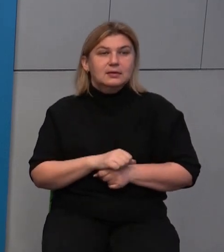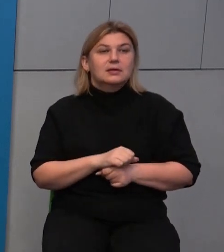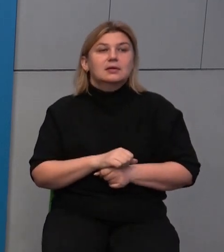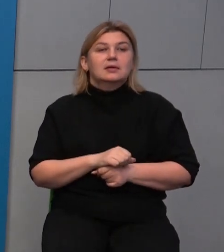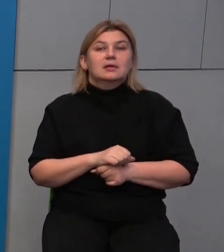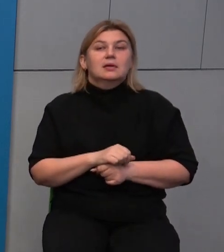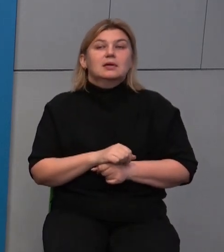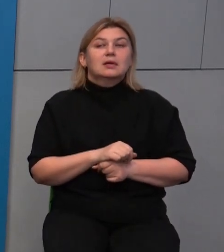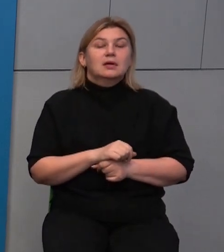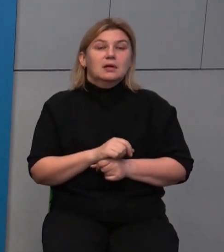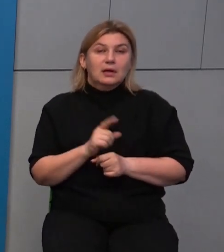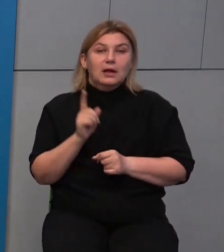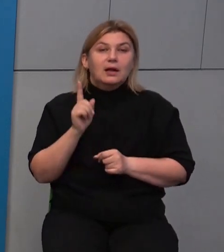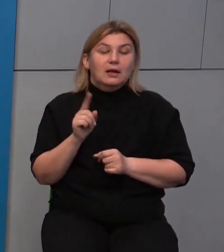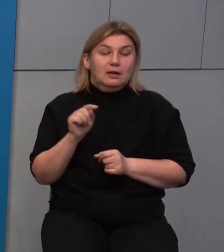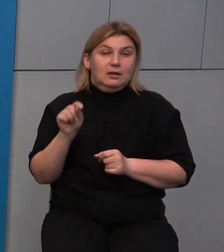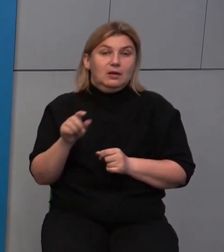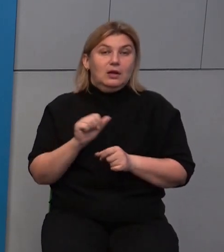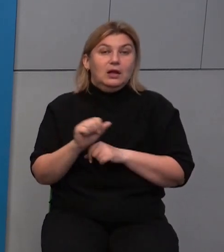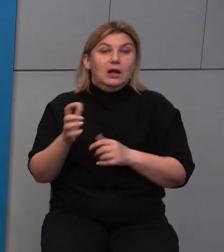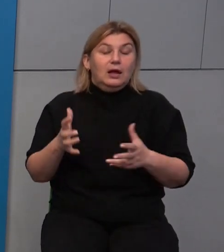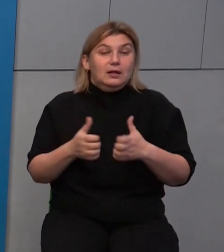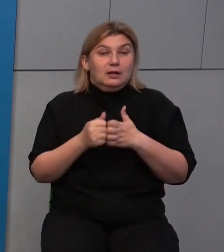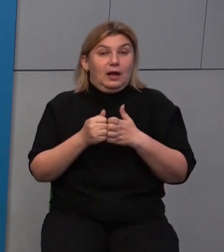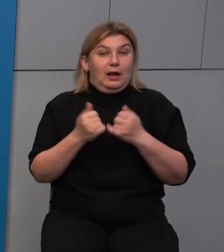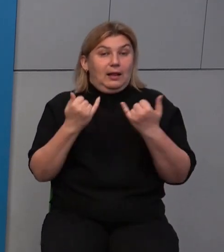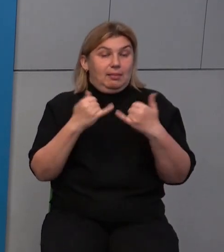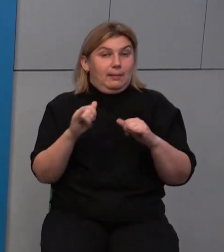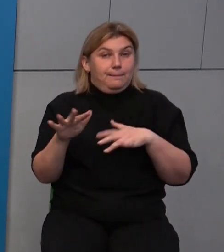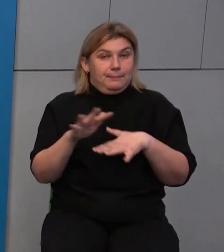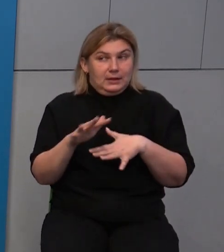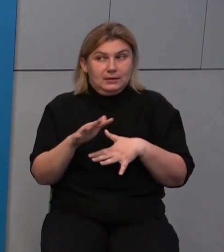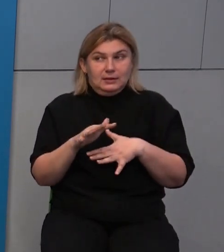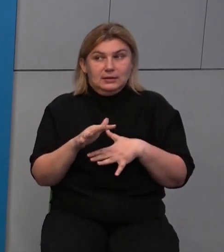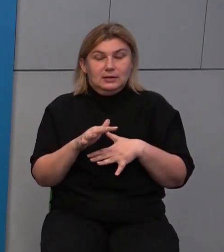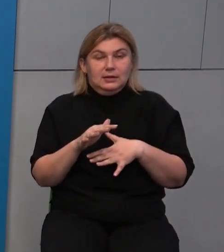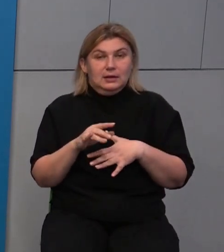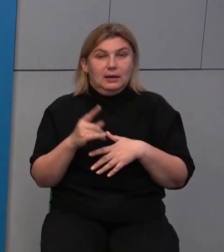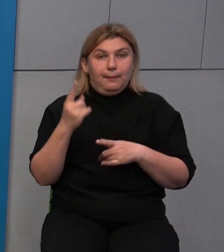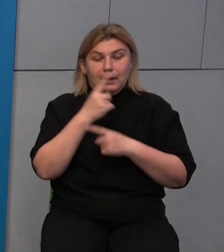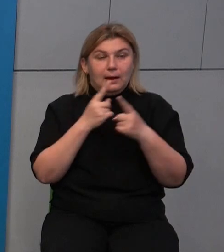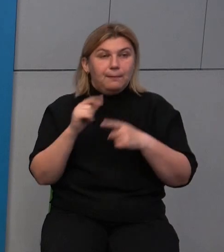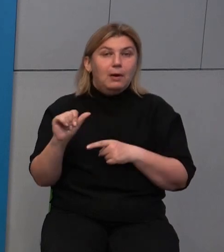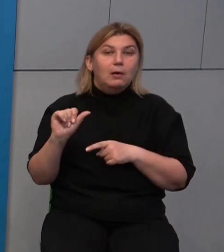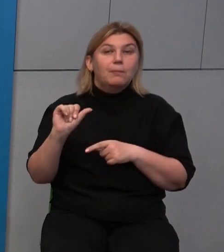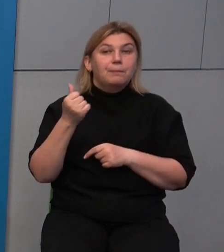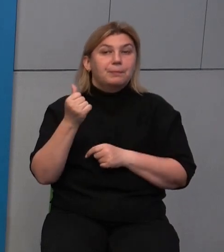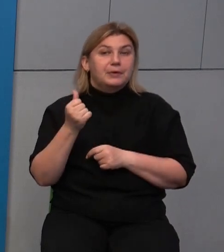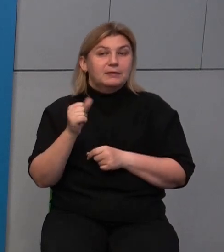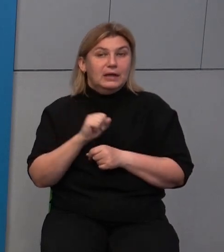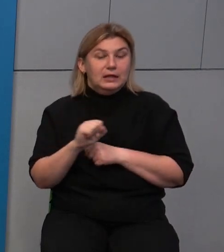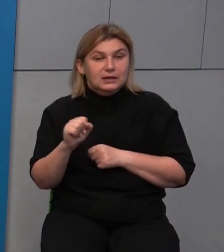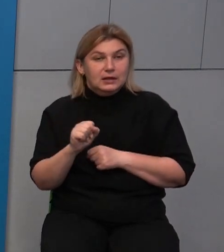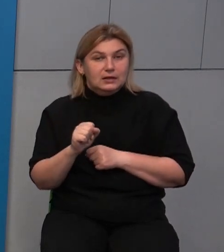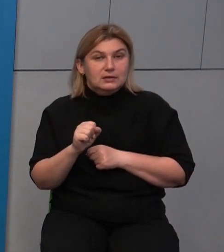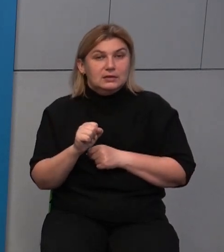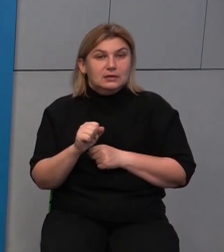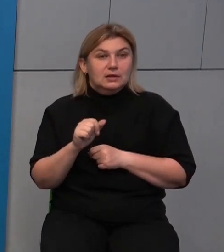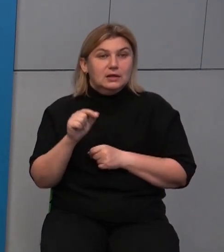ale one są znalezione w zupełnie innych miejscach. Myślę, że po raz pierwszy się pojawiają i tak dalej, że tutaj się starałam